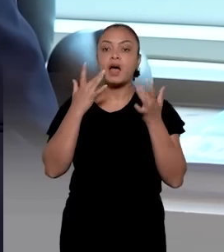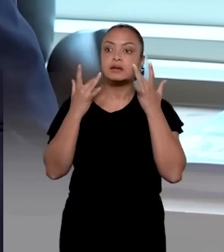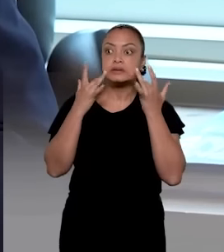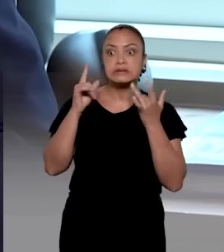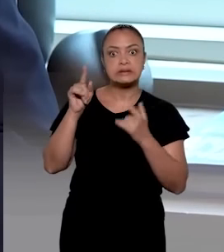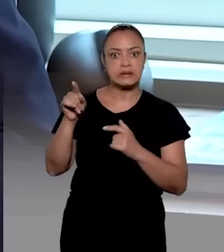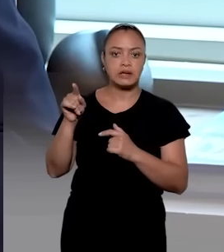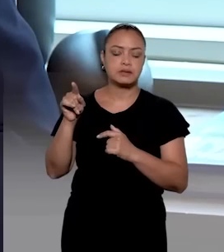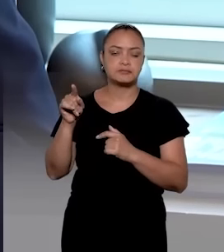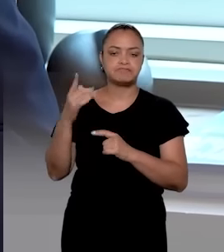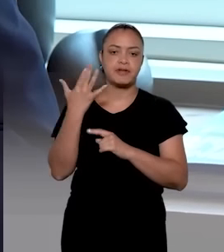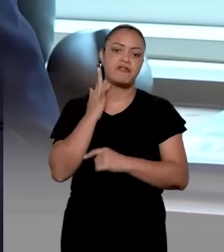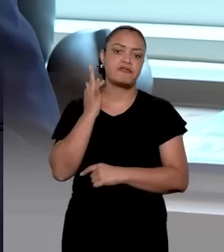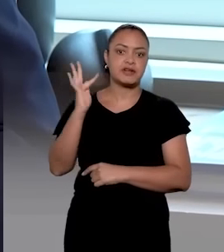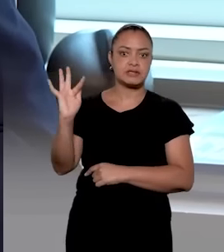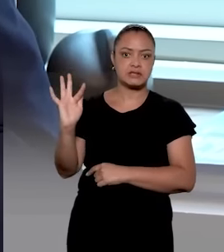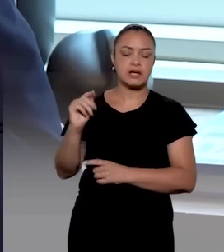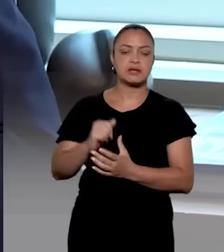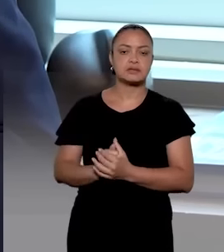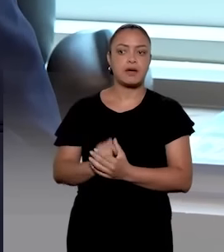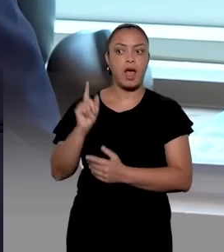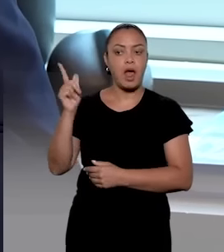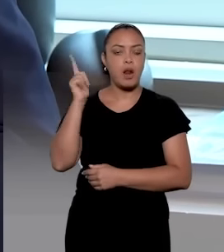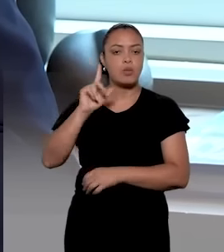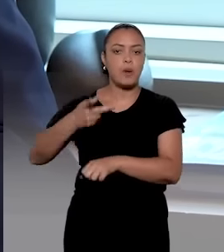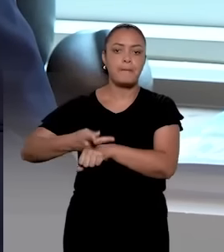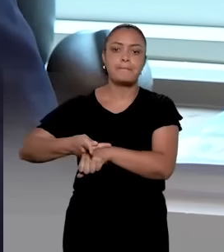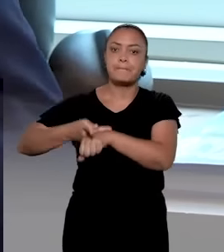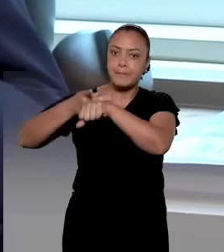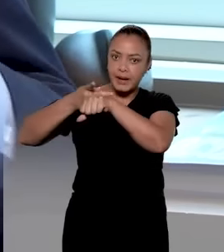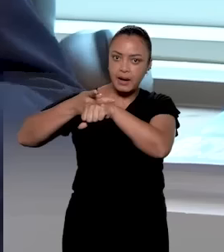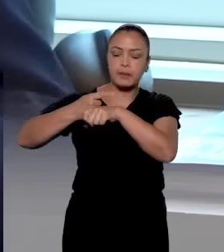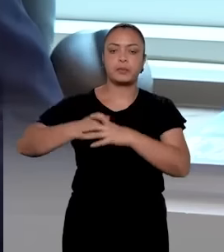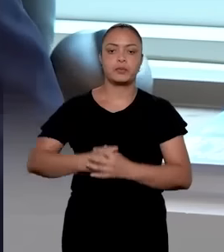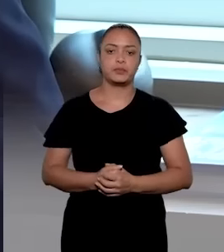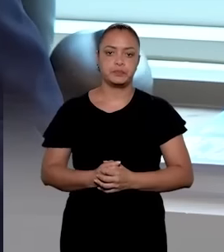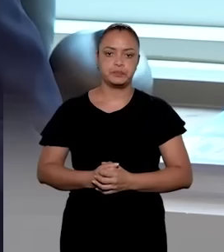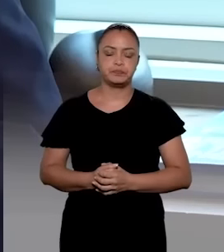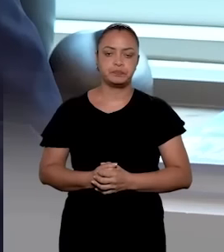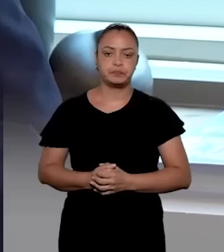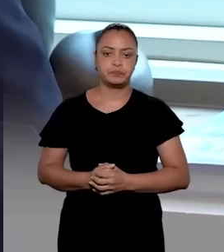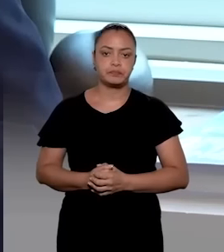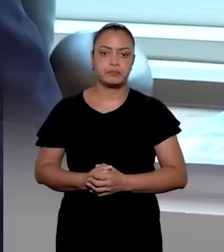extraordinária, fez “Belle de Jour” e que fez, ganhou um prêmio do cinema europeu, chamado